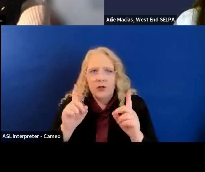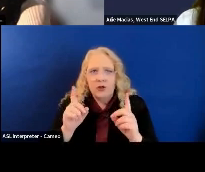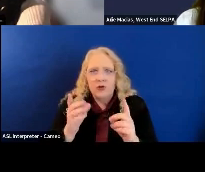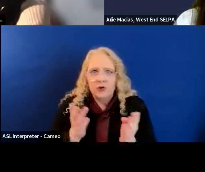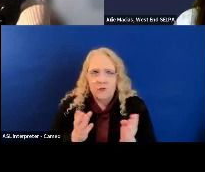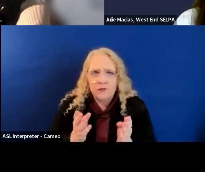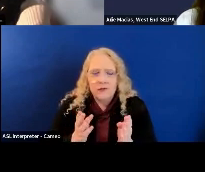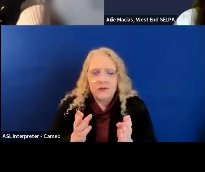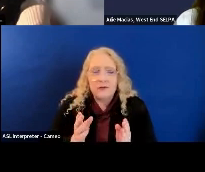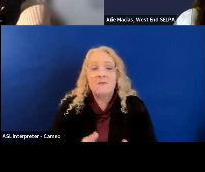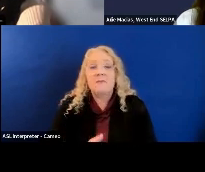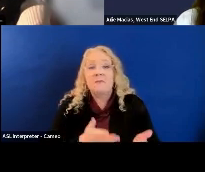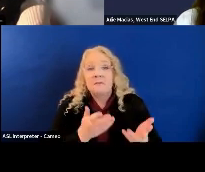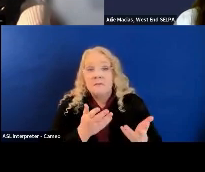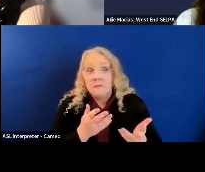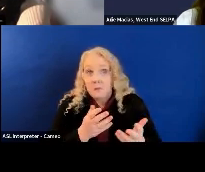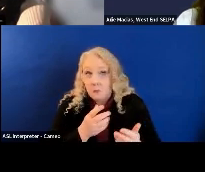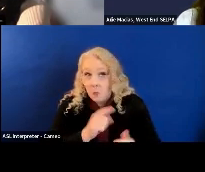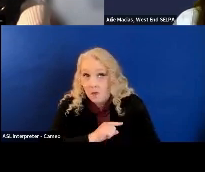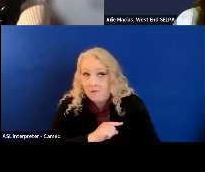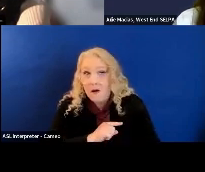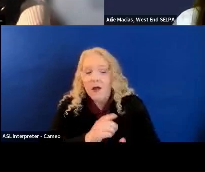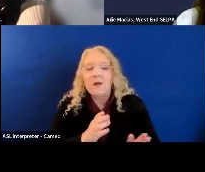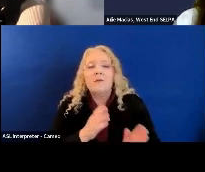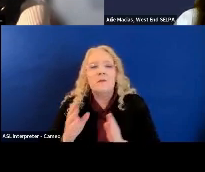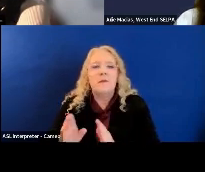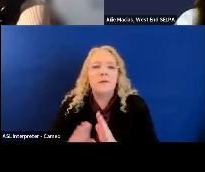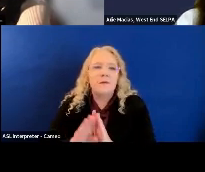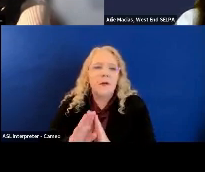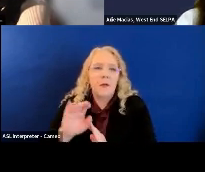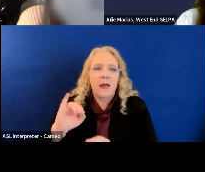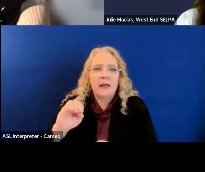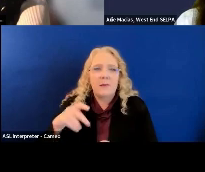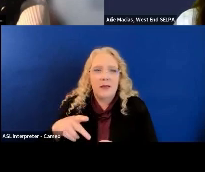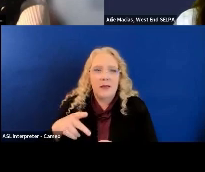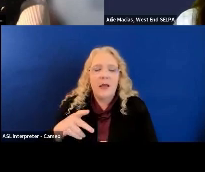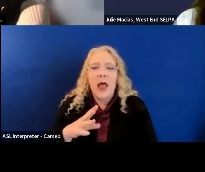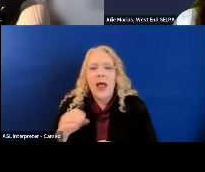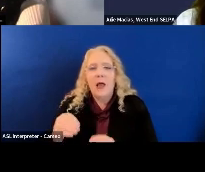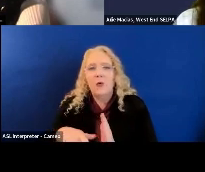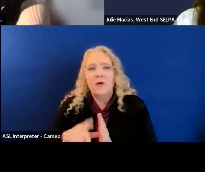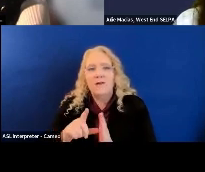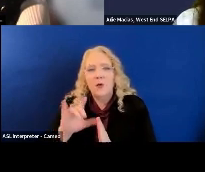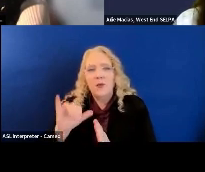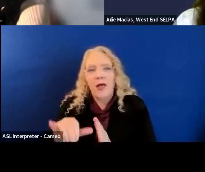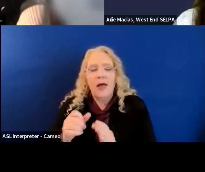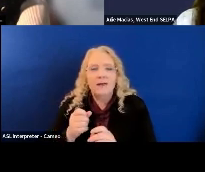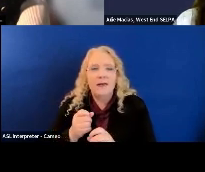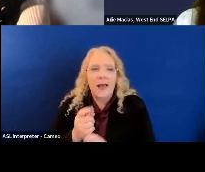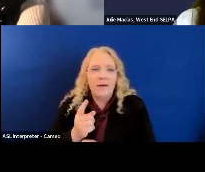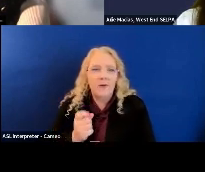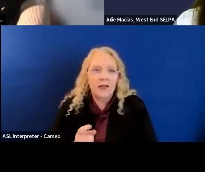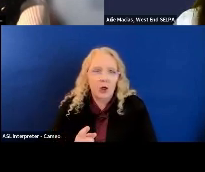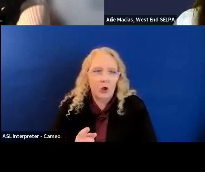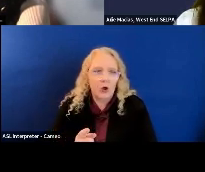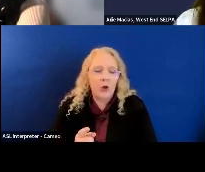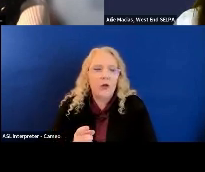otorga un IEP. El IEP se revisa anualmente para hacer una oferta de la colocación educativa